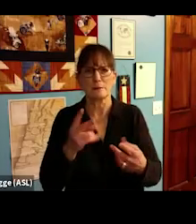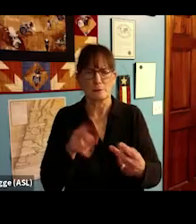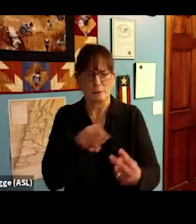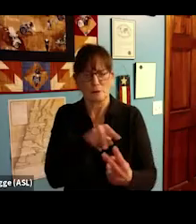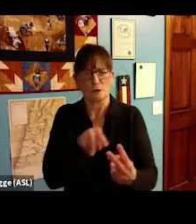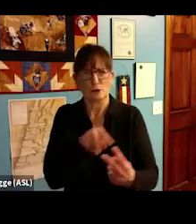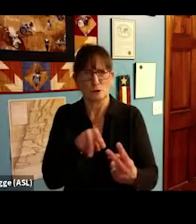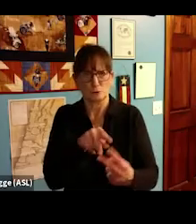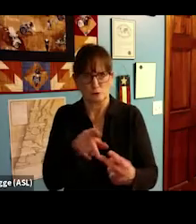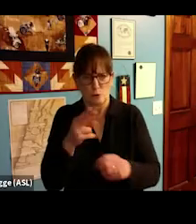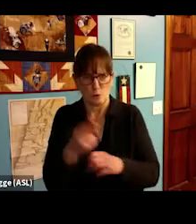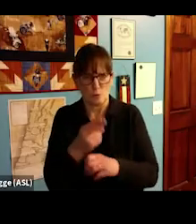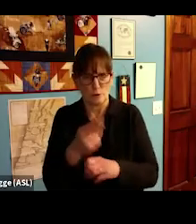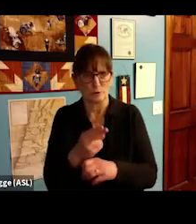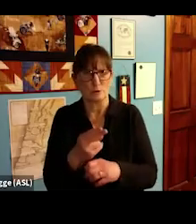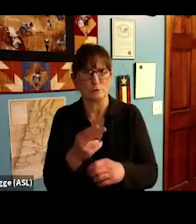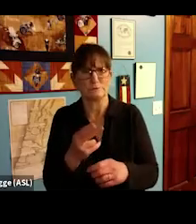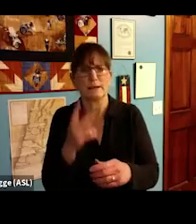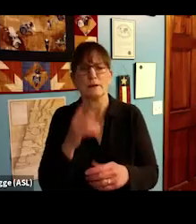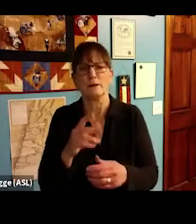Este es un sistema separado